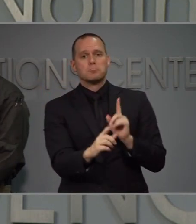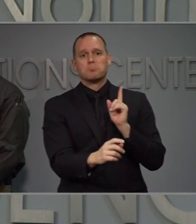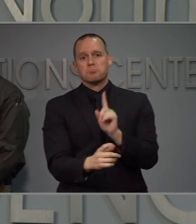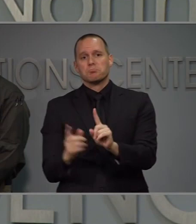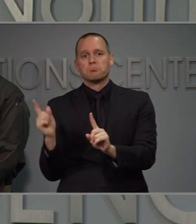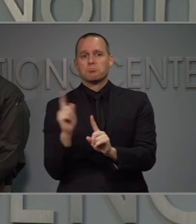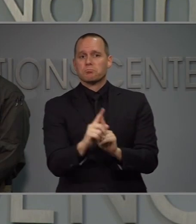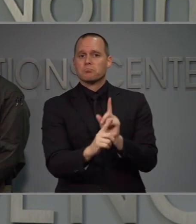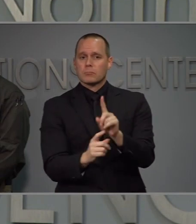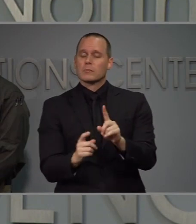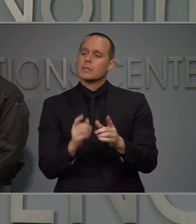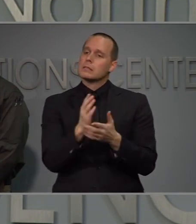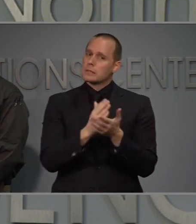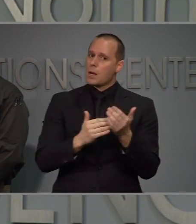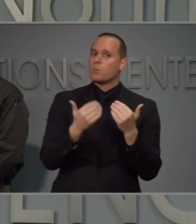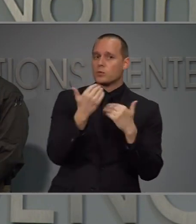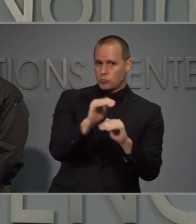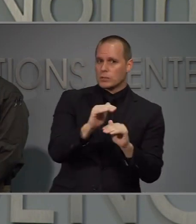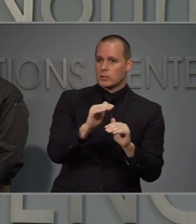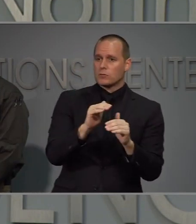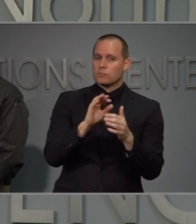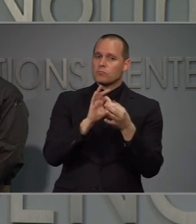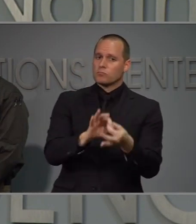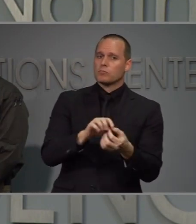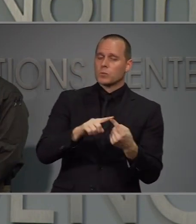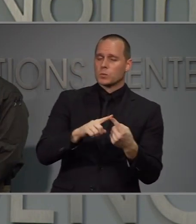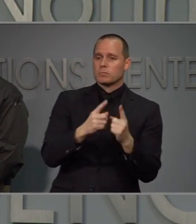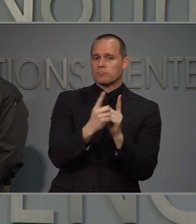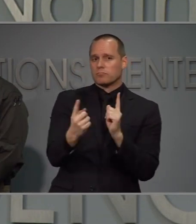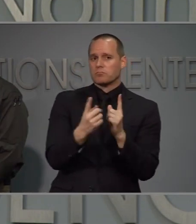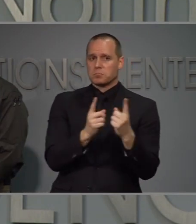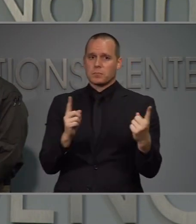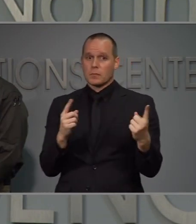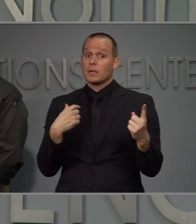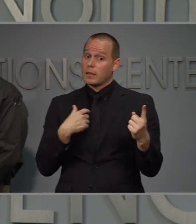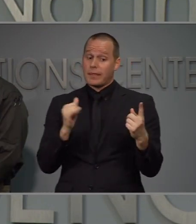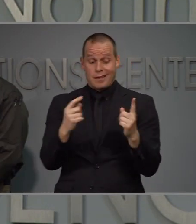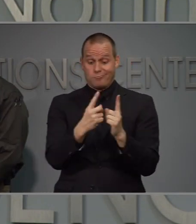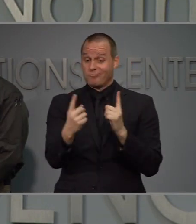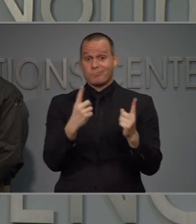Bajo una capacidad reducida o bien constricciones especiales